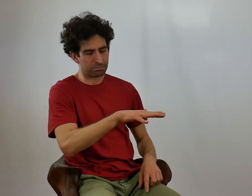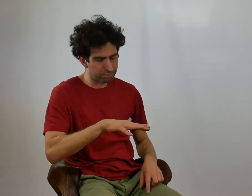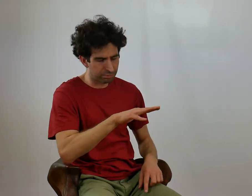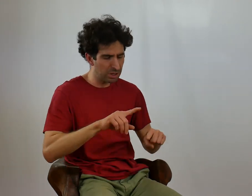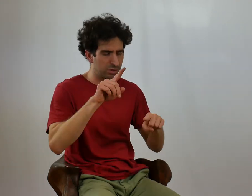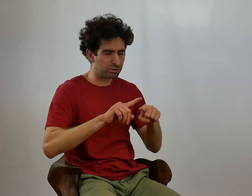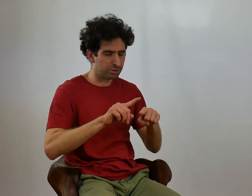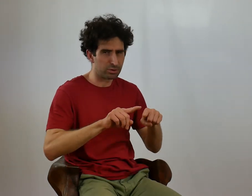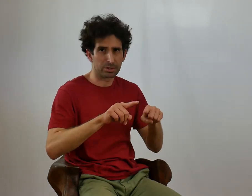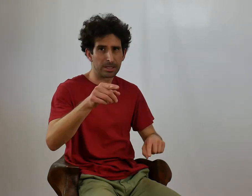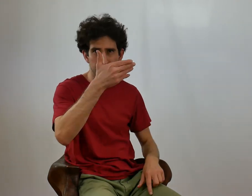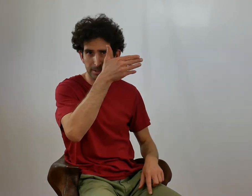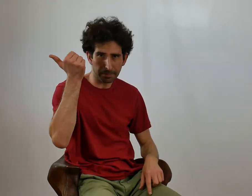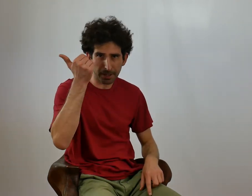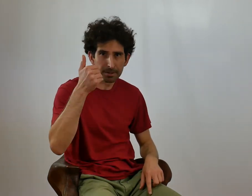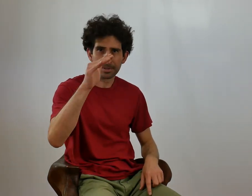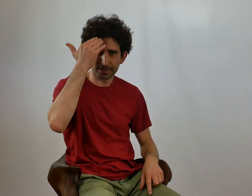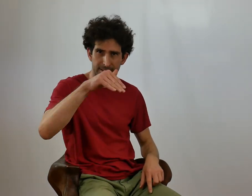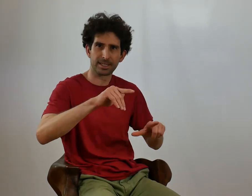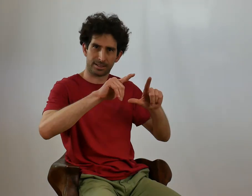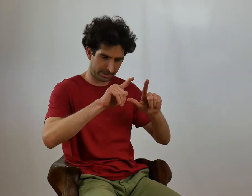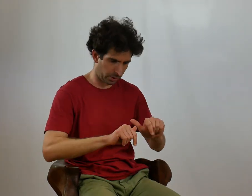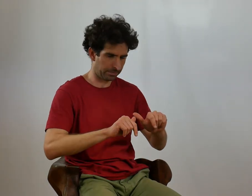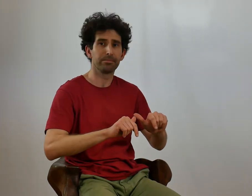Il y a des choses que vous savez que vous ne savez pas.